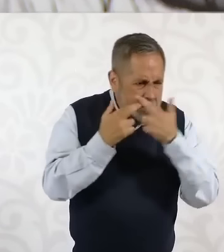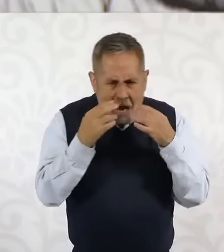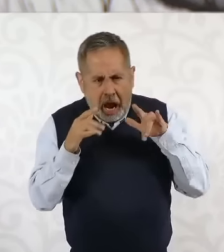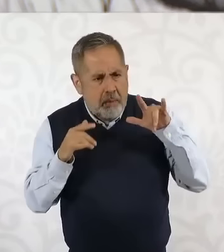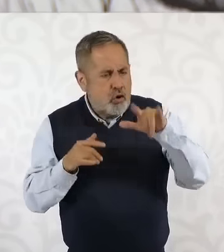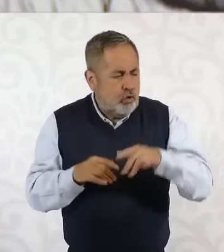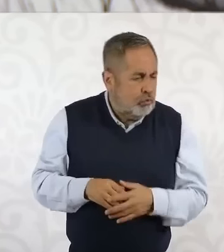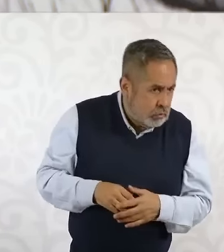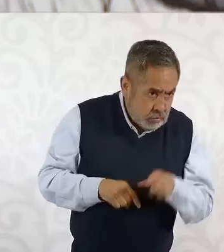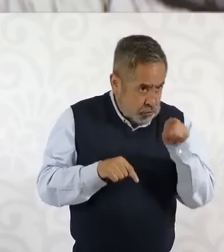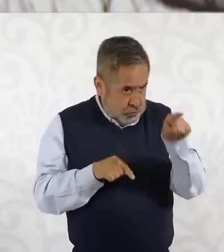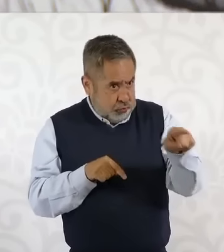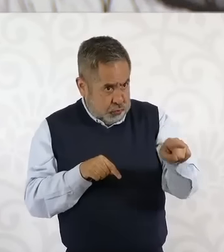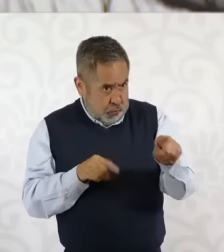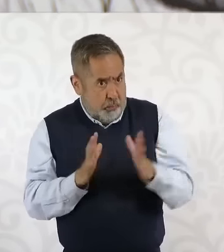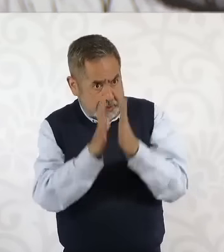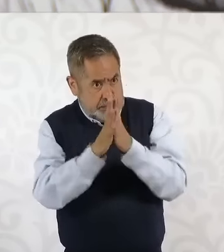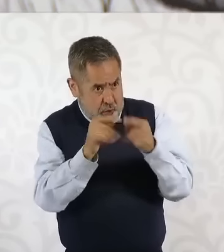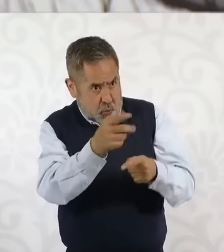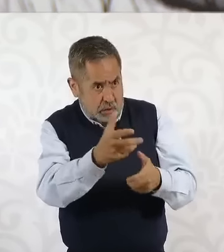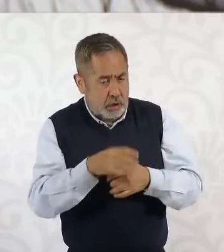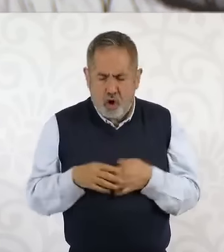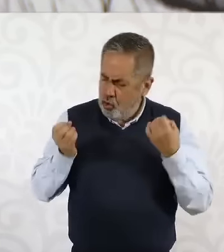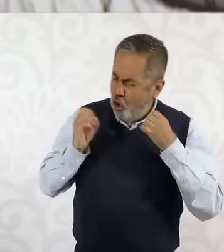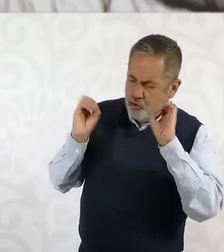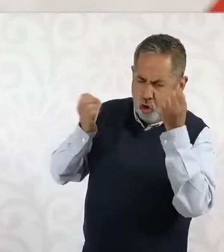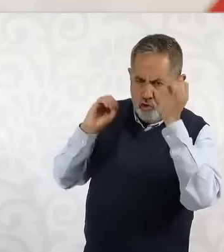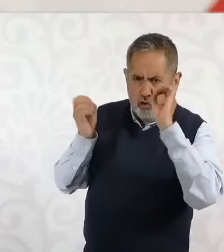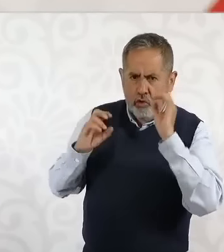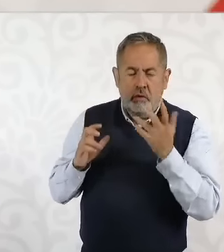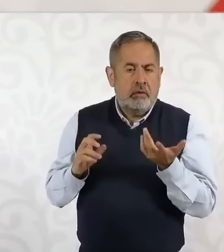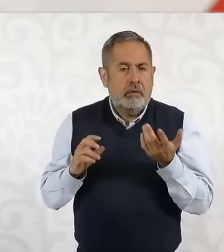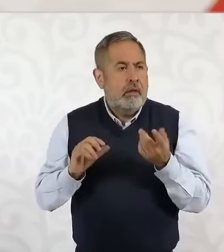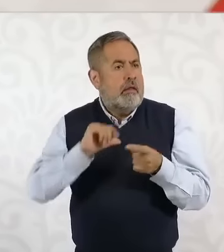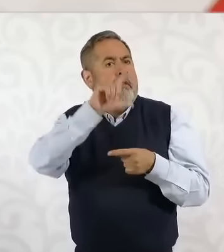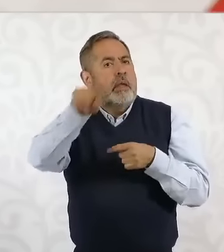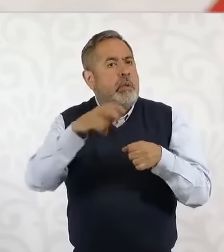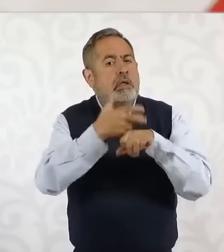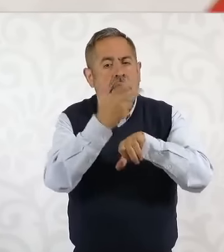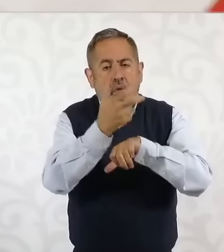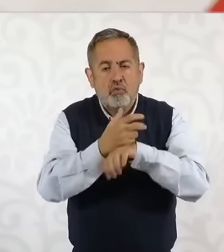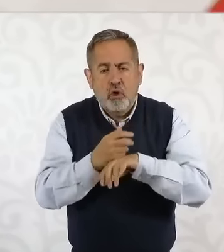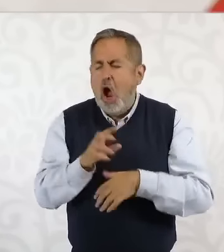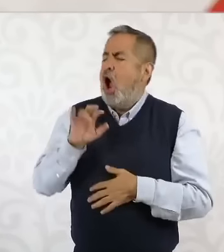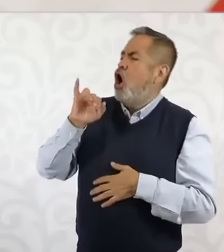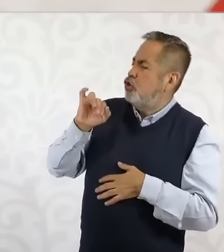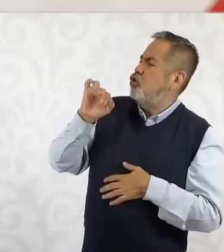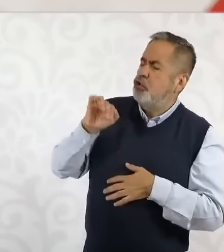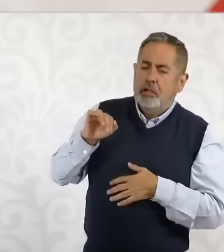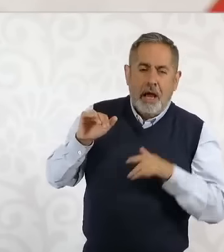es que no habían tenido ninguna participación. Al mostrar el avión como parte de un operativo